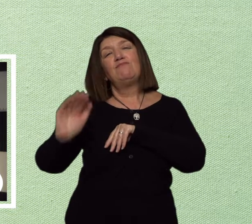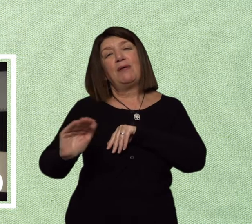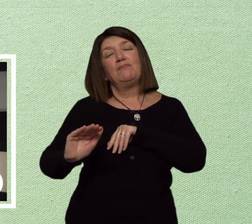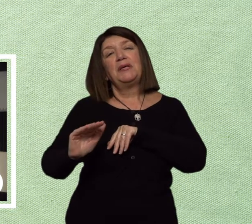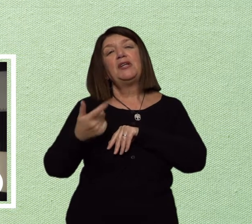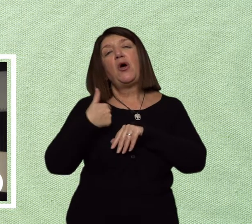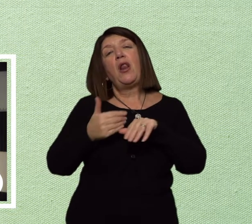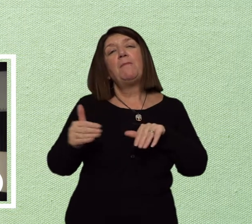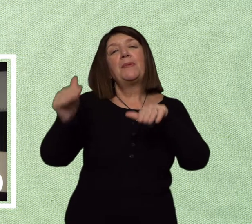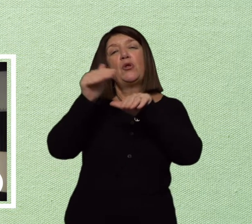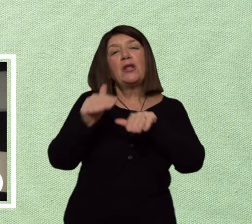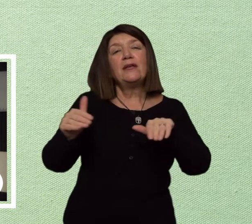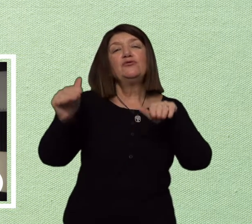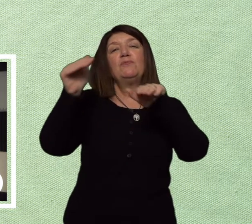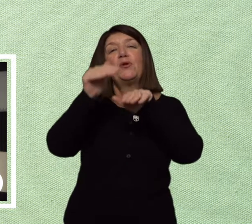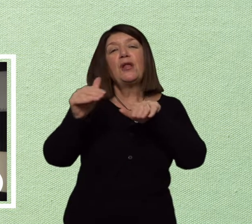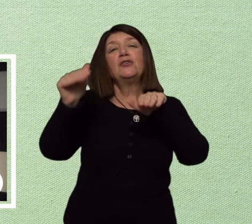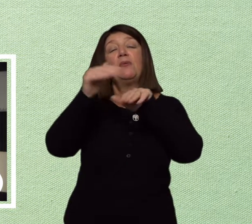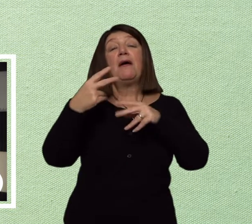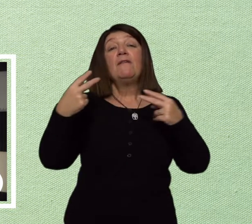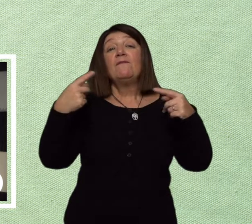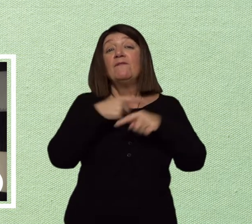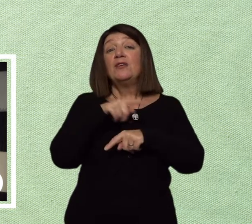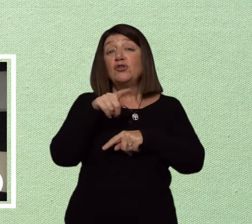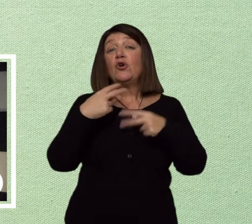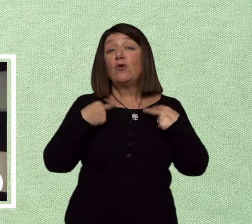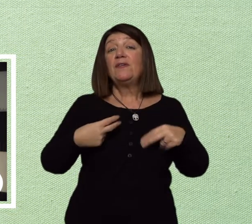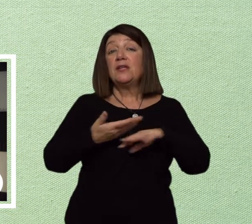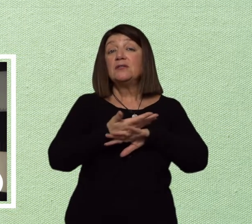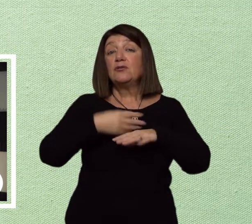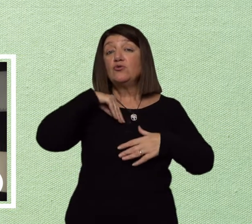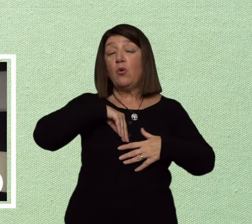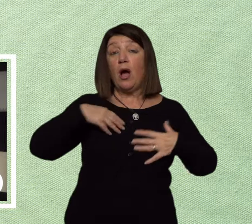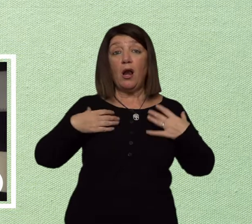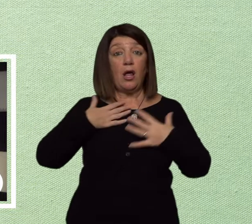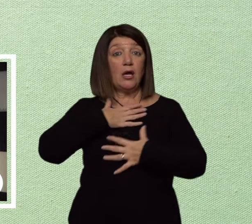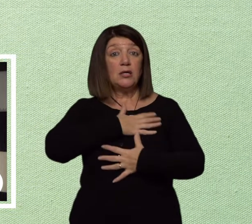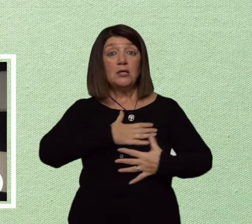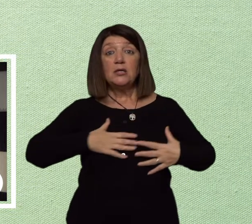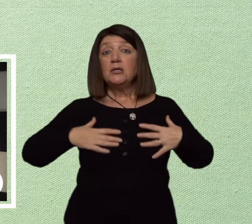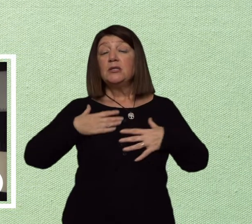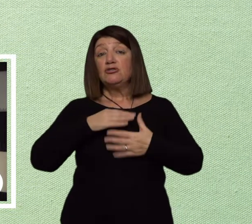l'esistenza della parte di sessualità che invece andrebbe protetta, sostenuta e per questo motivo